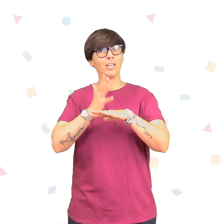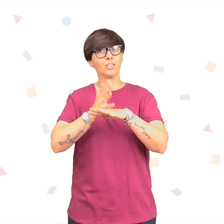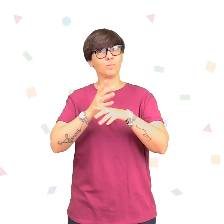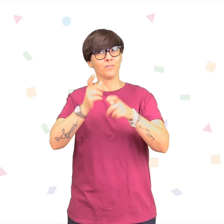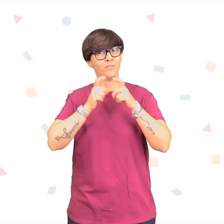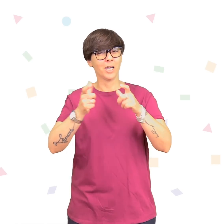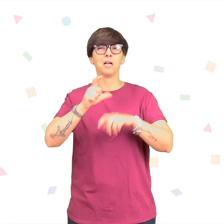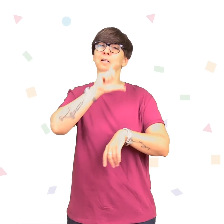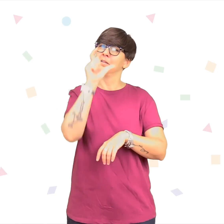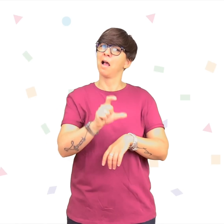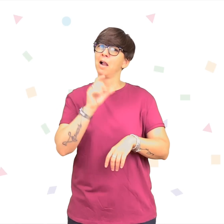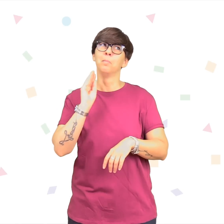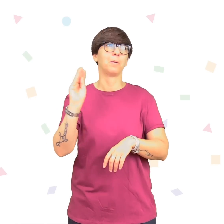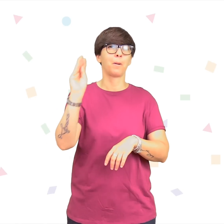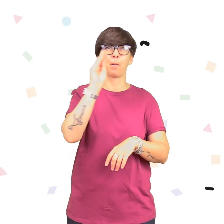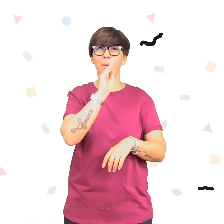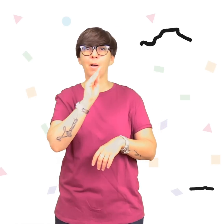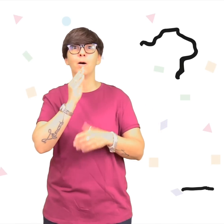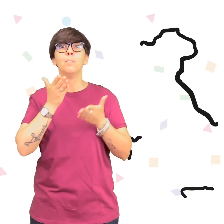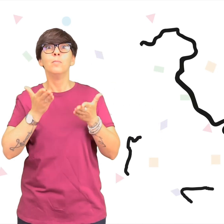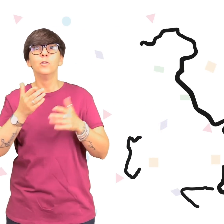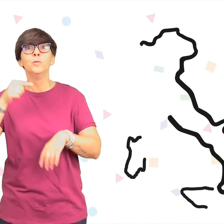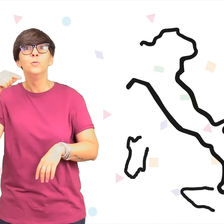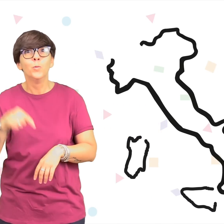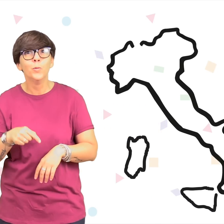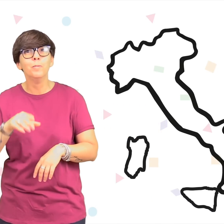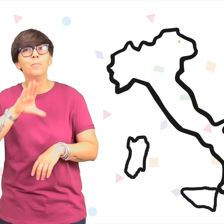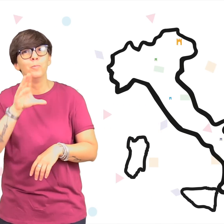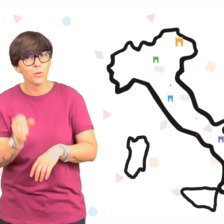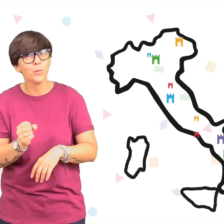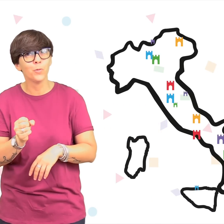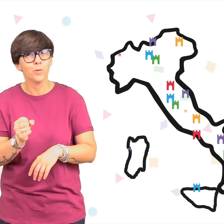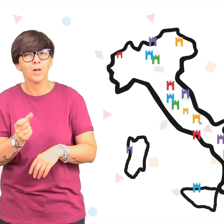Il viaggio di AccessibItaly continua e torna al sud, in Puglia!